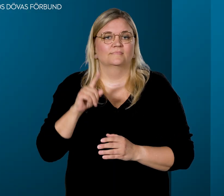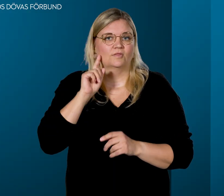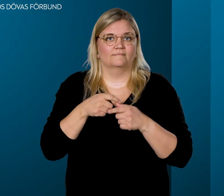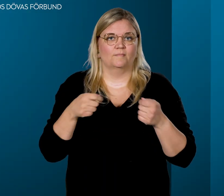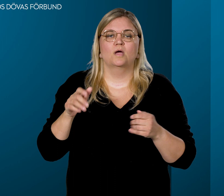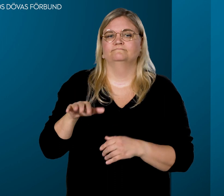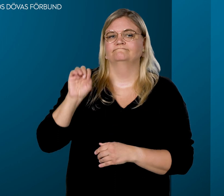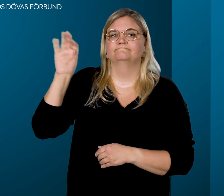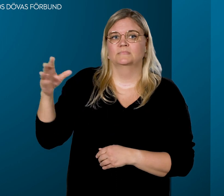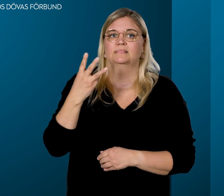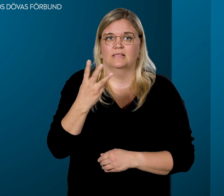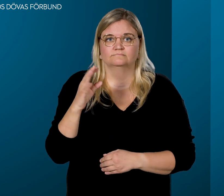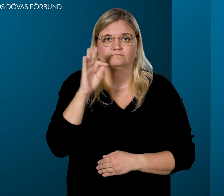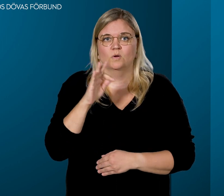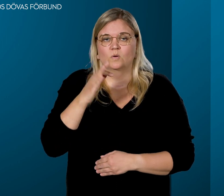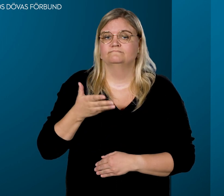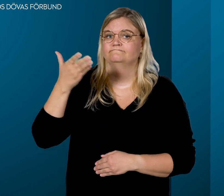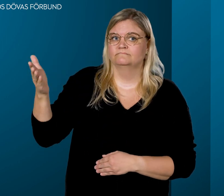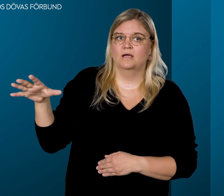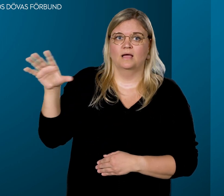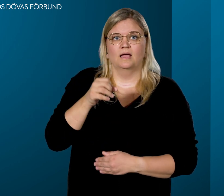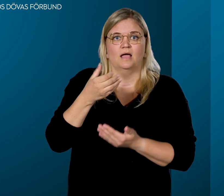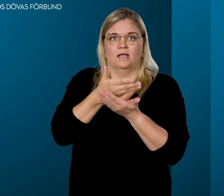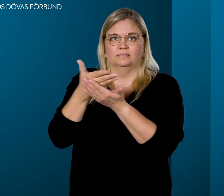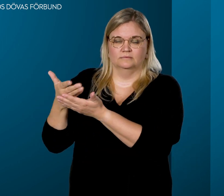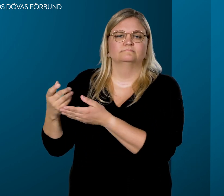Finlands Dövas Förbund skickade tre frågor till alla presidentkandidater -